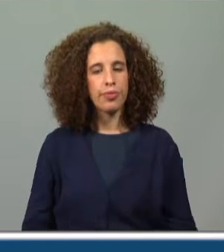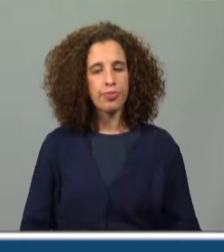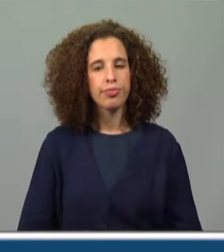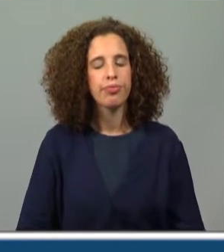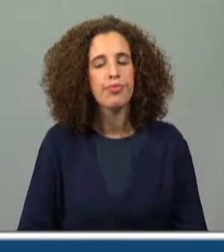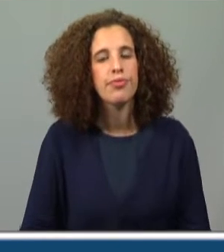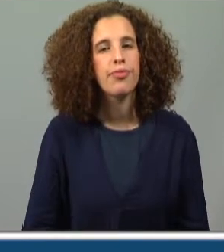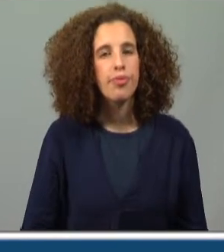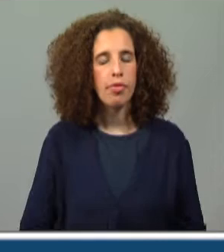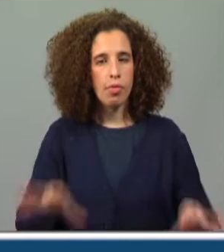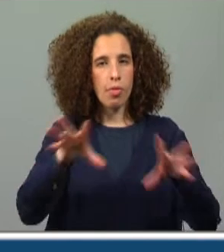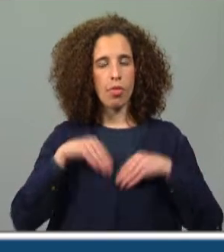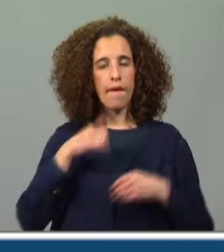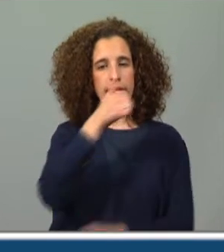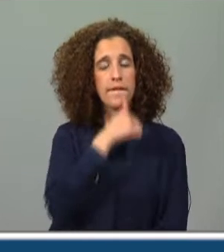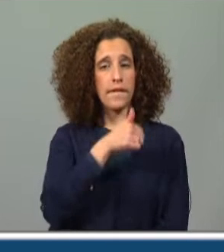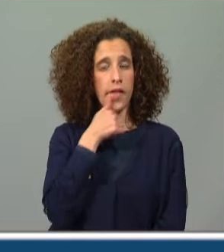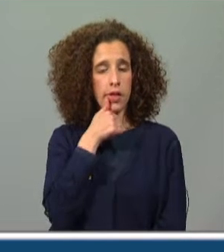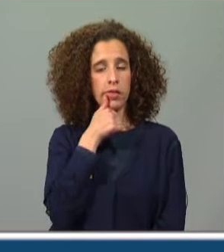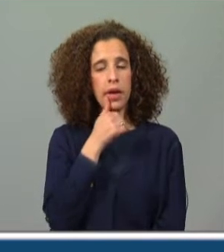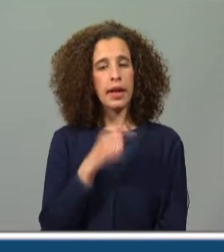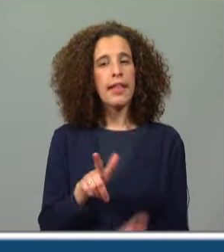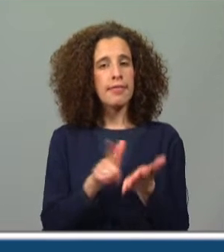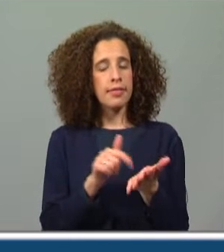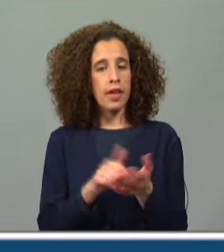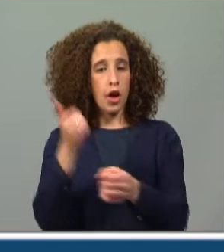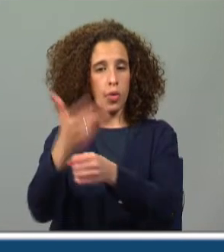aceitação do sofrimento como uma intimidade que é essencial ao outro e 接受苦難是一種對他人至關重要的親密關係